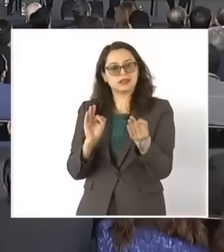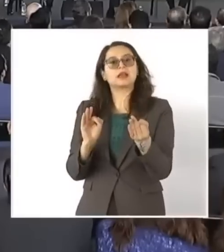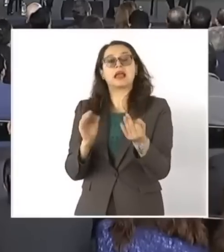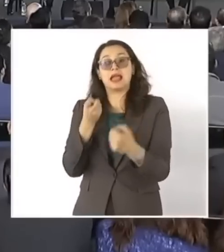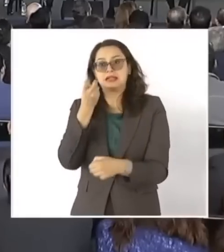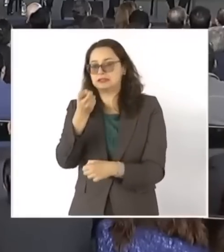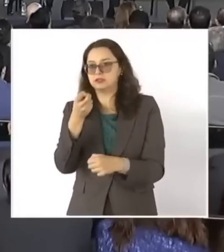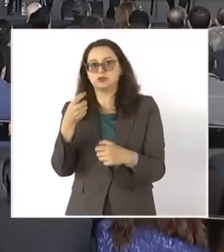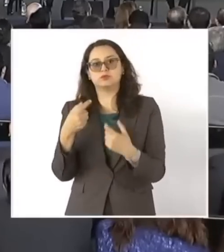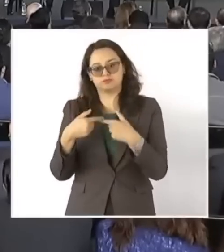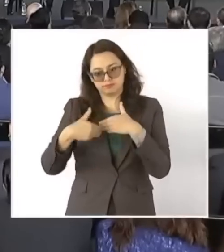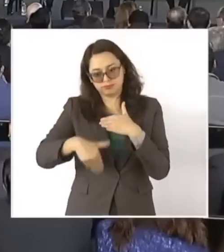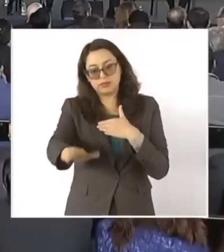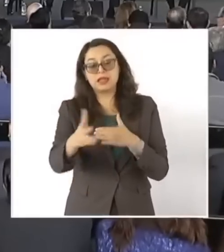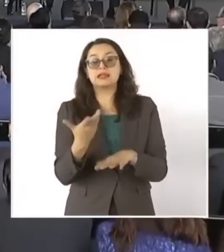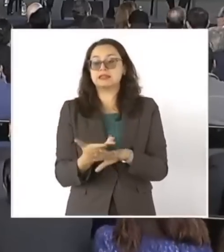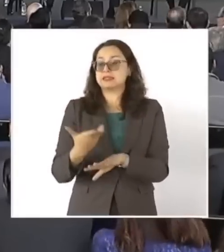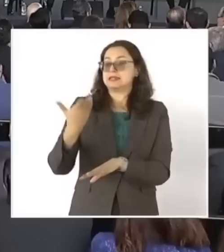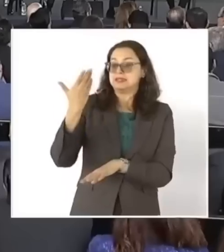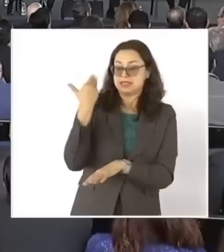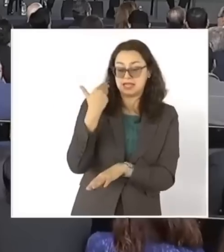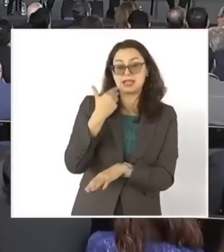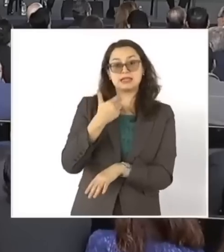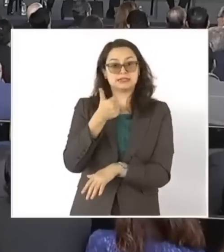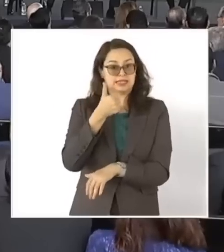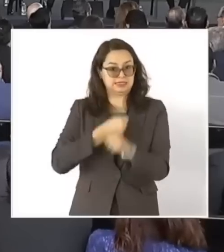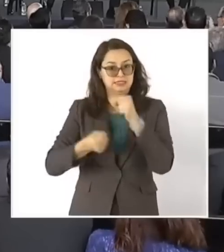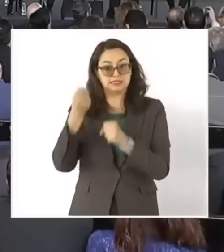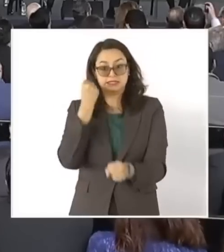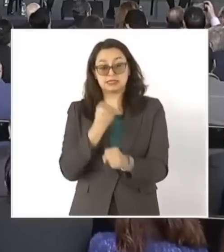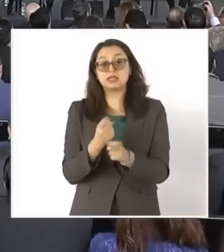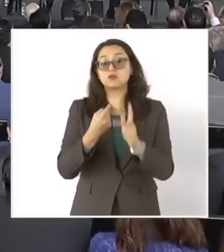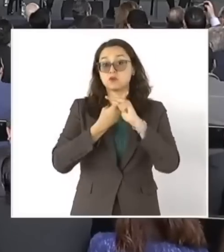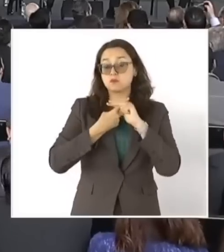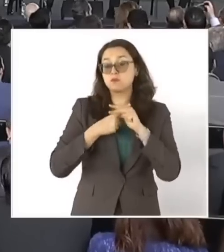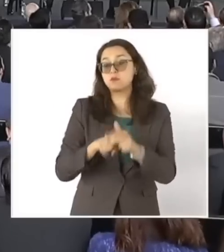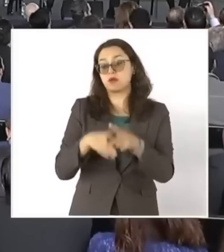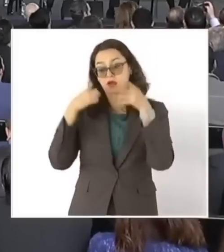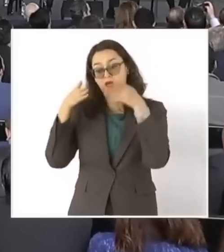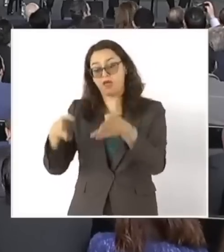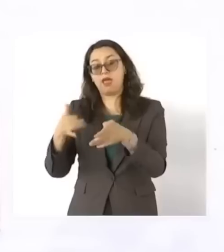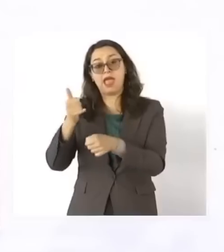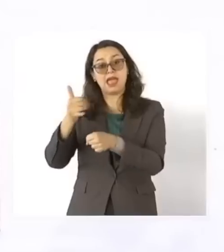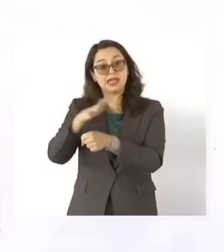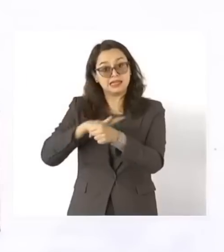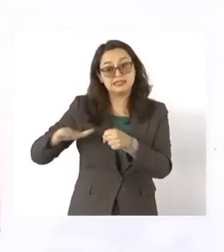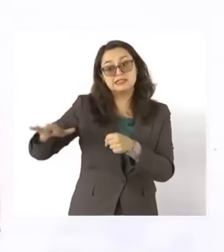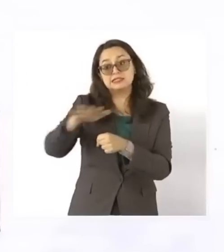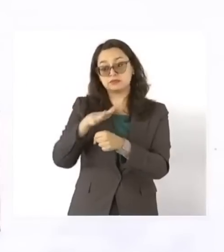en el sexenio pasado con los polos de bienestar en el ismo de tehuante y la visiones desarrollar